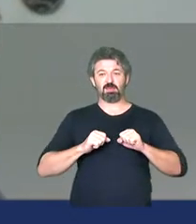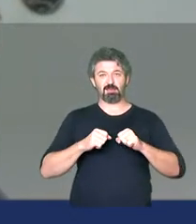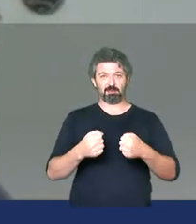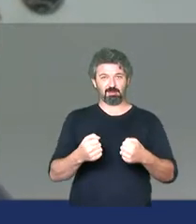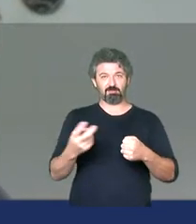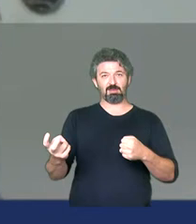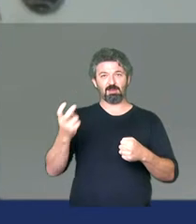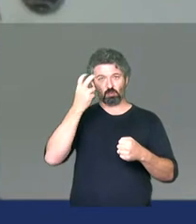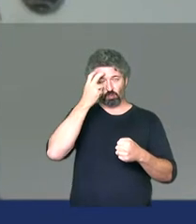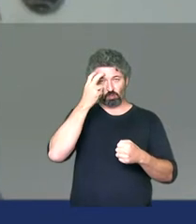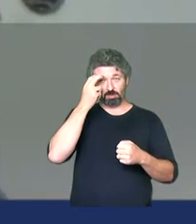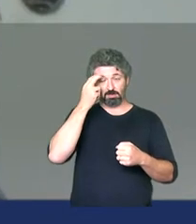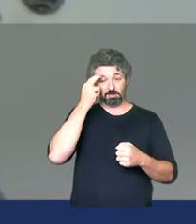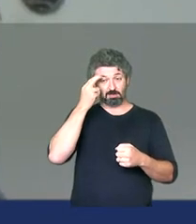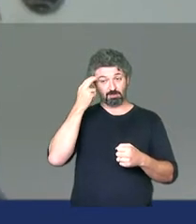SENHOR PRESIDENTE, DEPUTADAS QUE SE MANIFESTARAM HOJE PELA